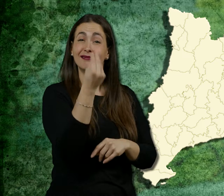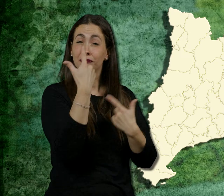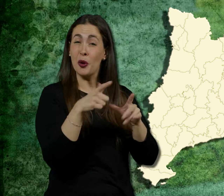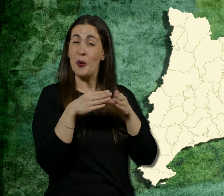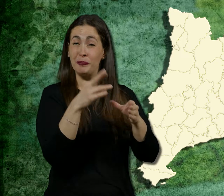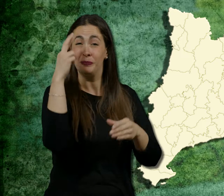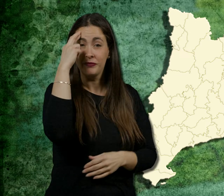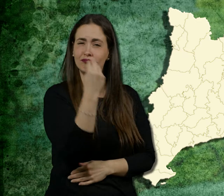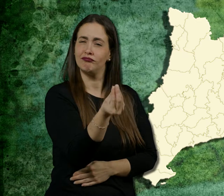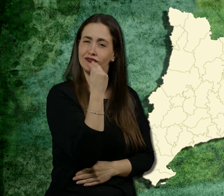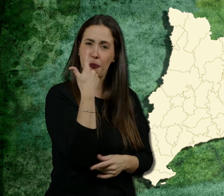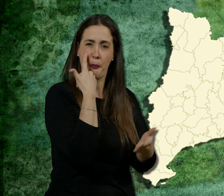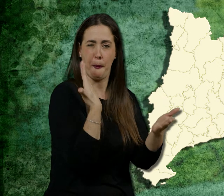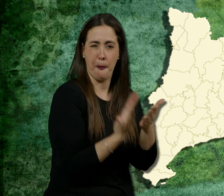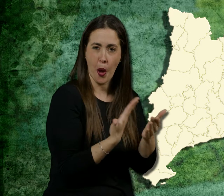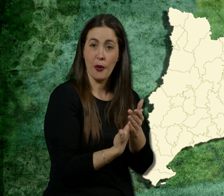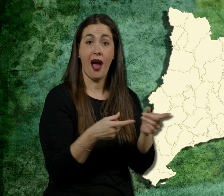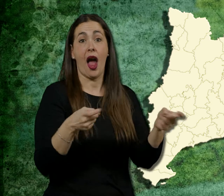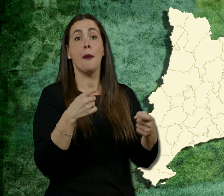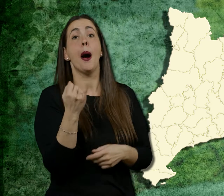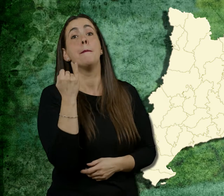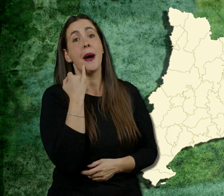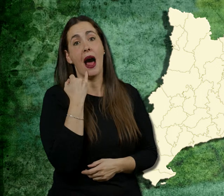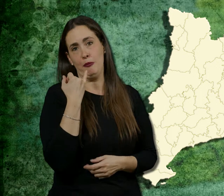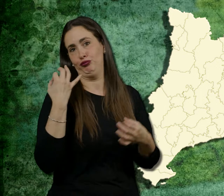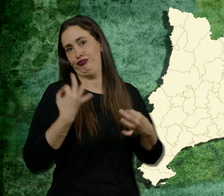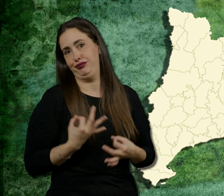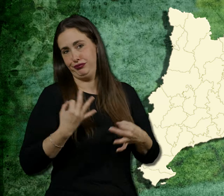Tastar la gastronomia marinera i la gamba de Palamós.